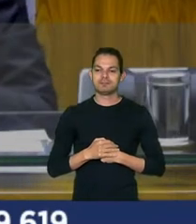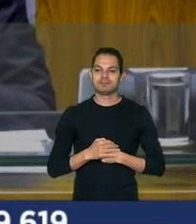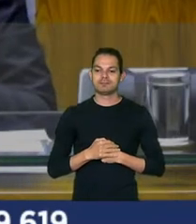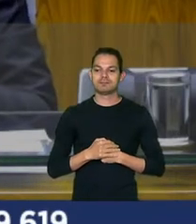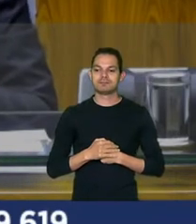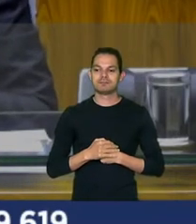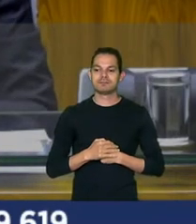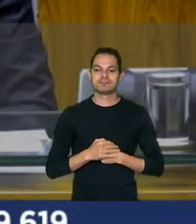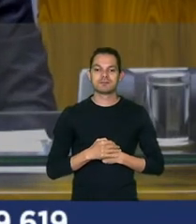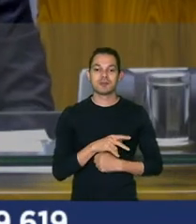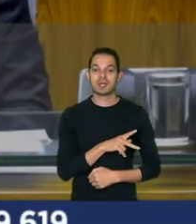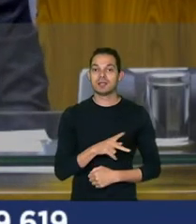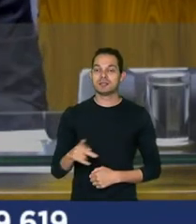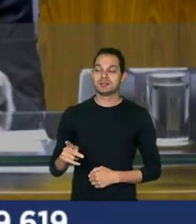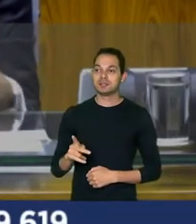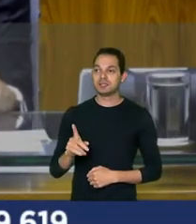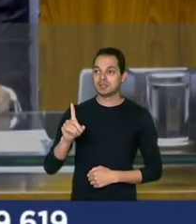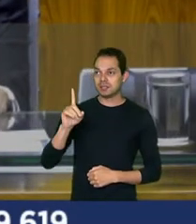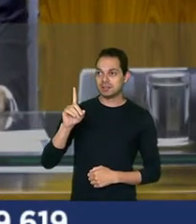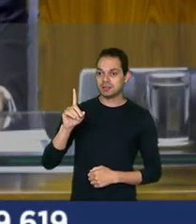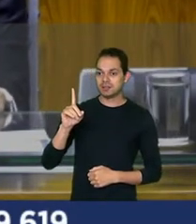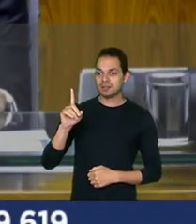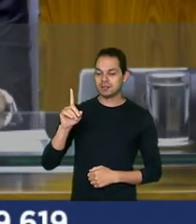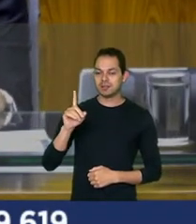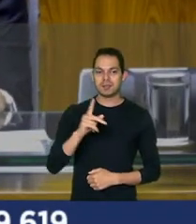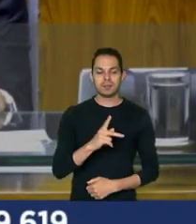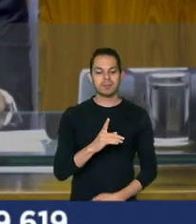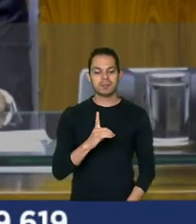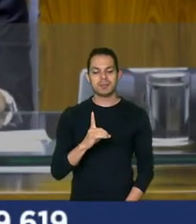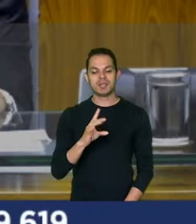DE FAZER ESSE REGISTRO. -- [DEPUTADO]: PRESIDENTE... -- [PRESIDENTE]: PDT,